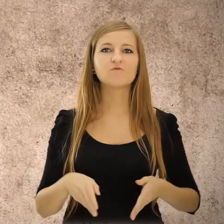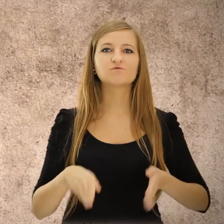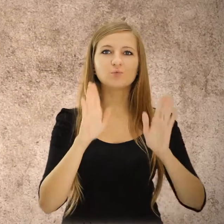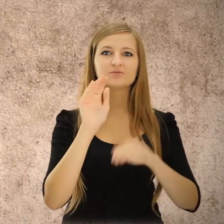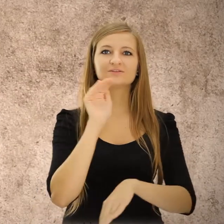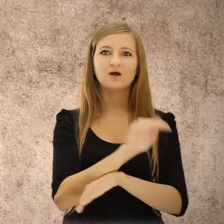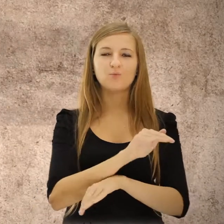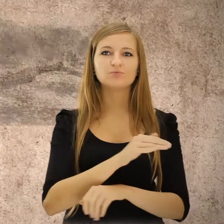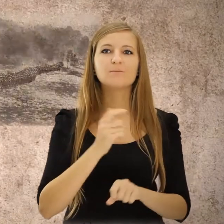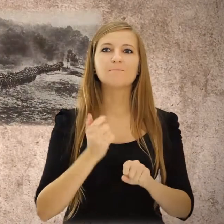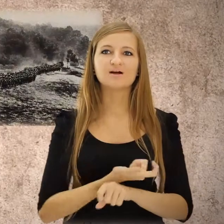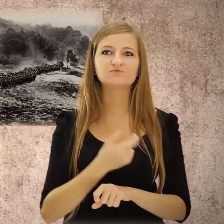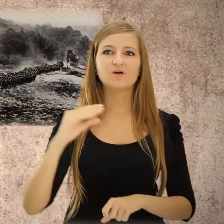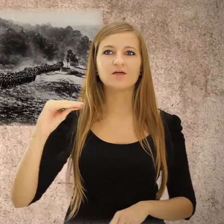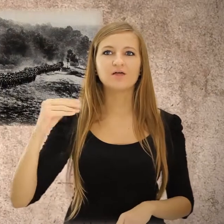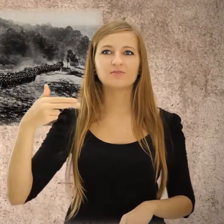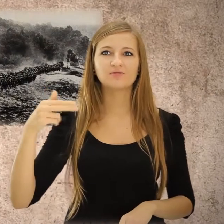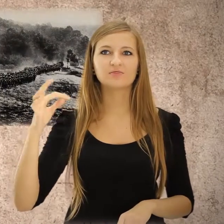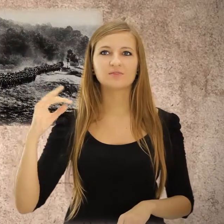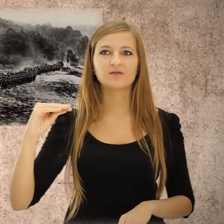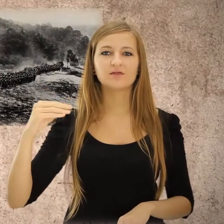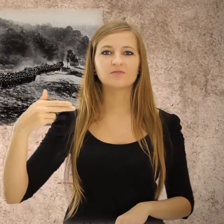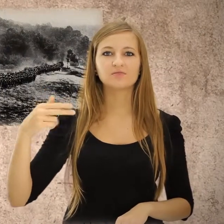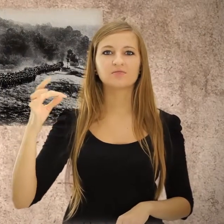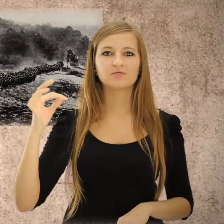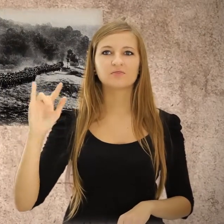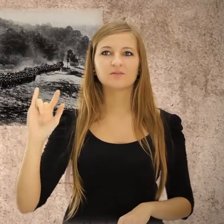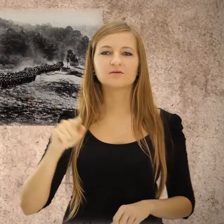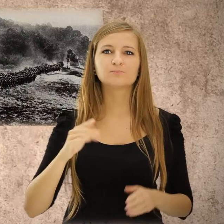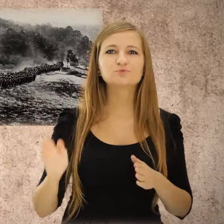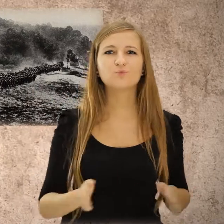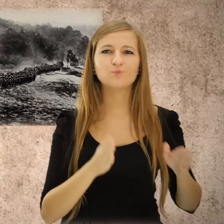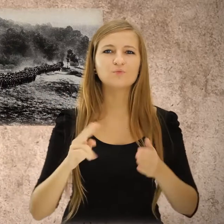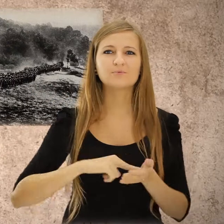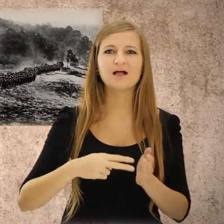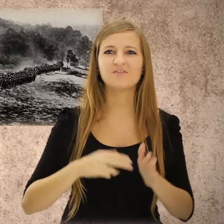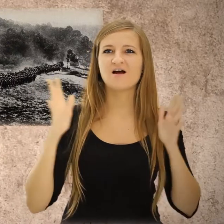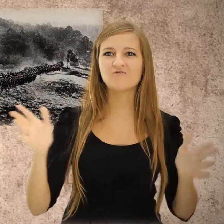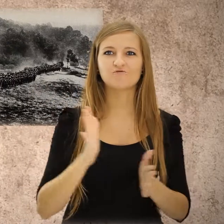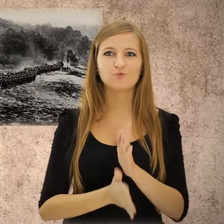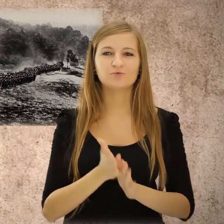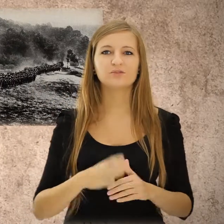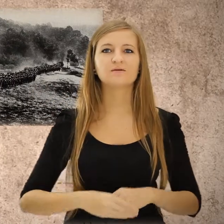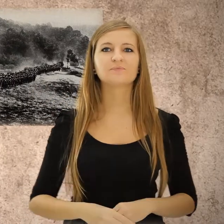Na froncie zachodnim Państwa Ententy szykowały się dużą ofensywę.